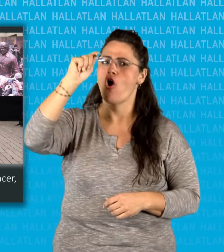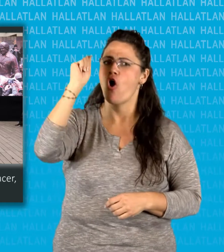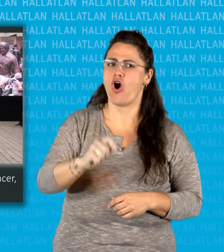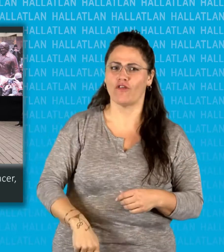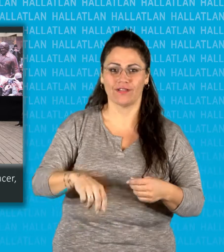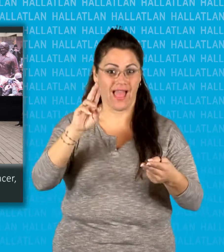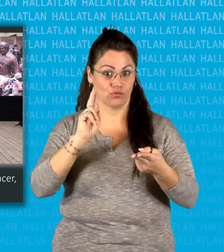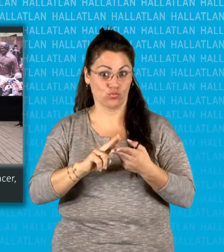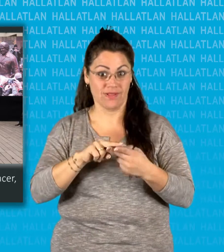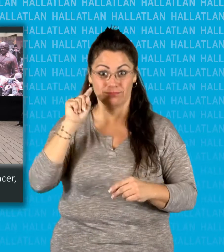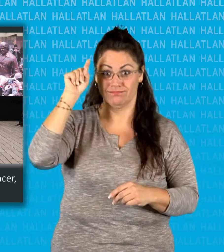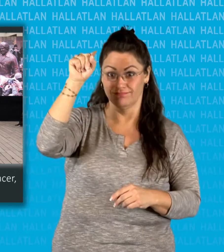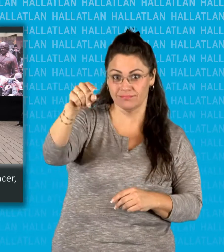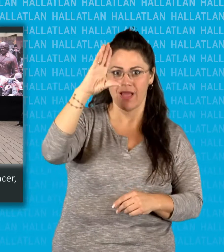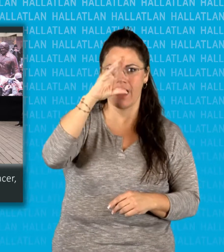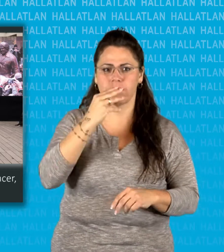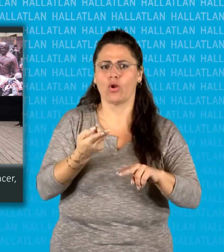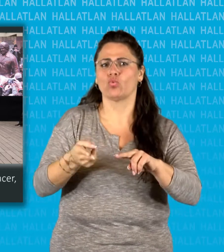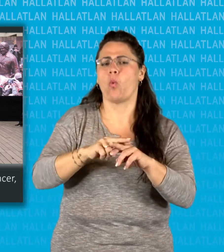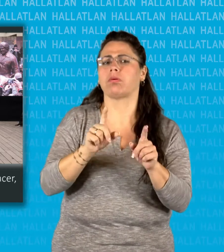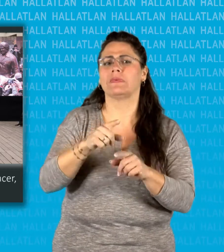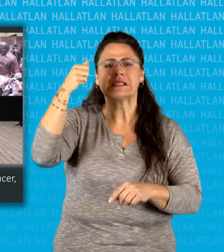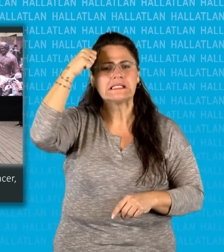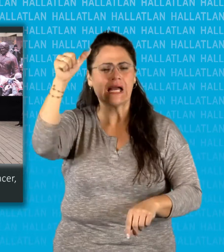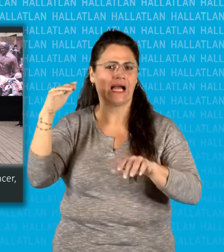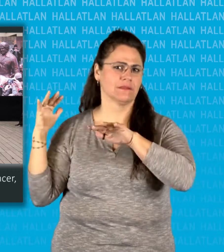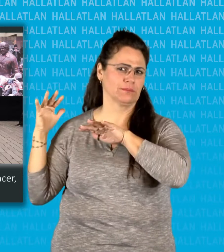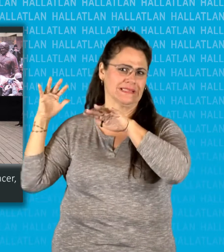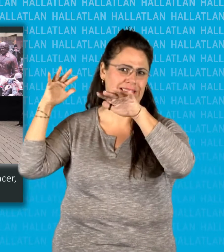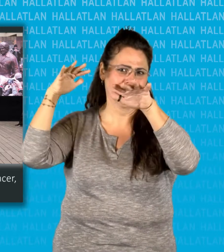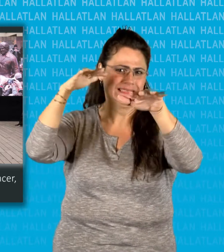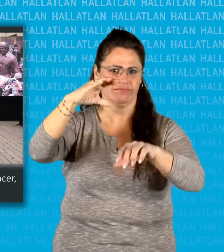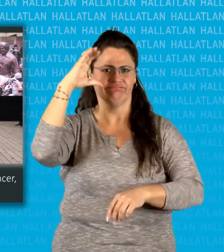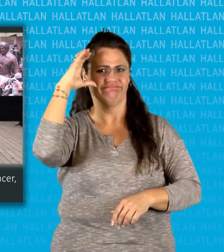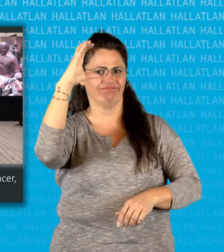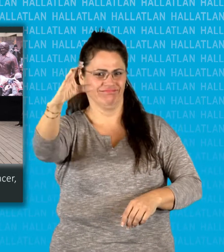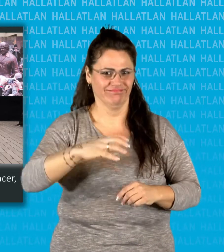Az avató ünnepségen több százan vettek részt,